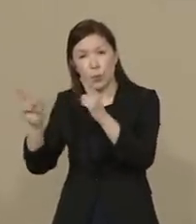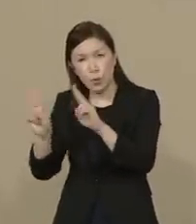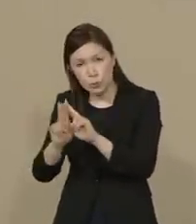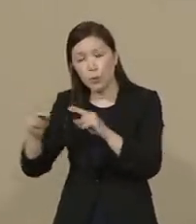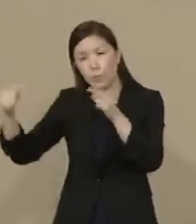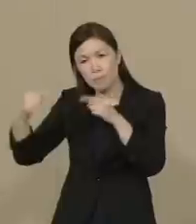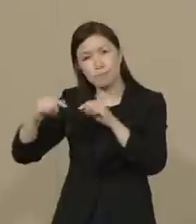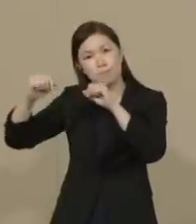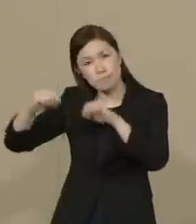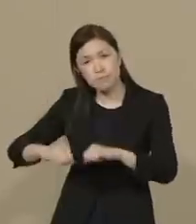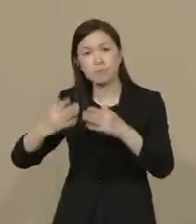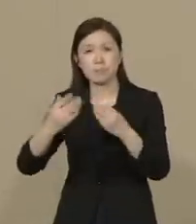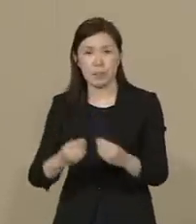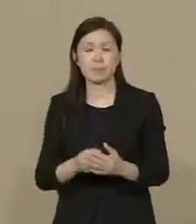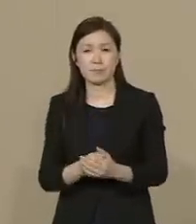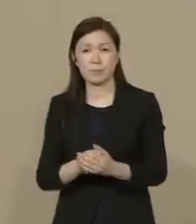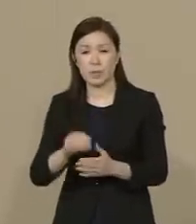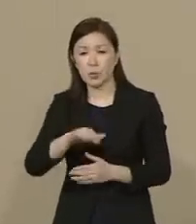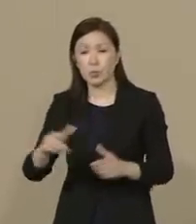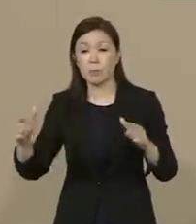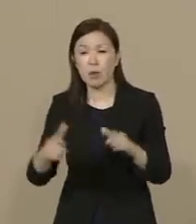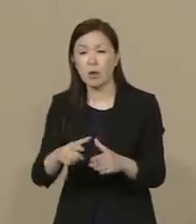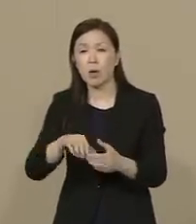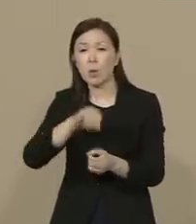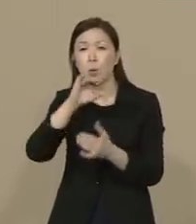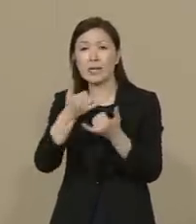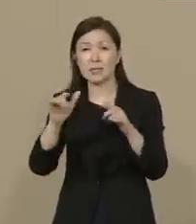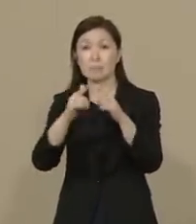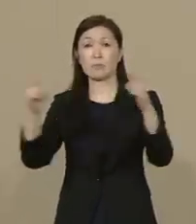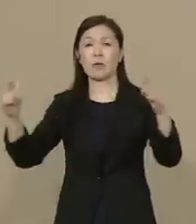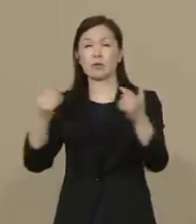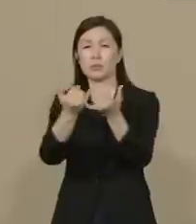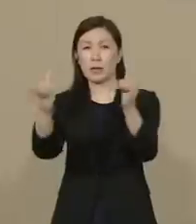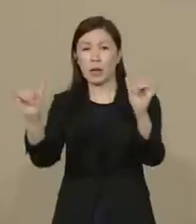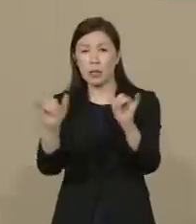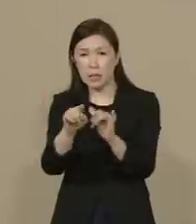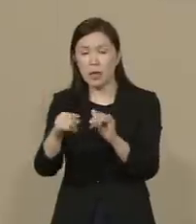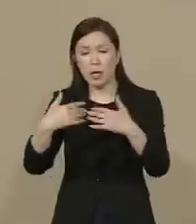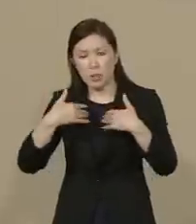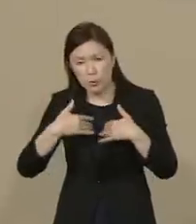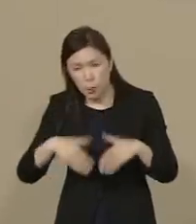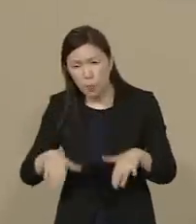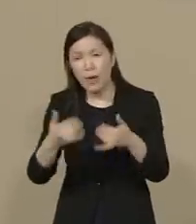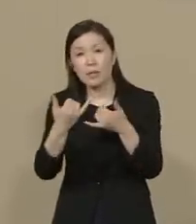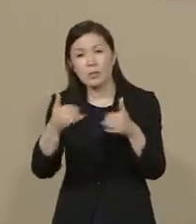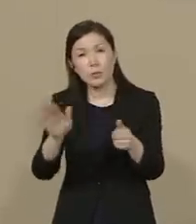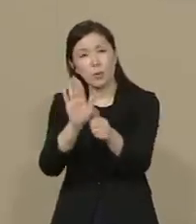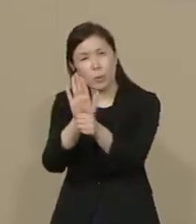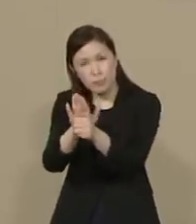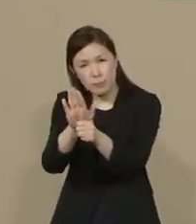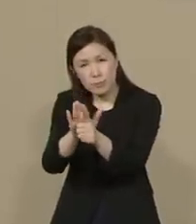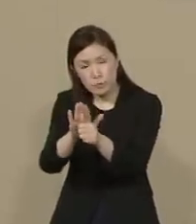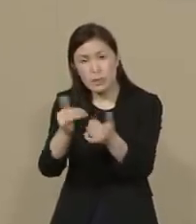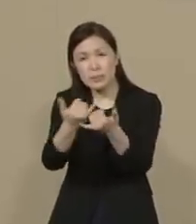少子高齢化が急速に進む中で 弱い立場の人々を支える 社会保障を守り抜くには